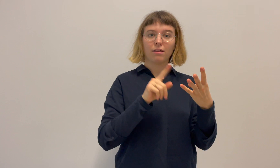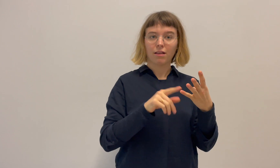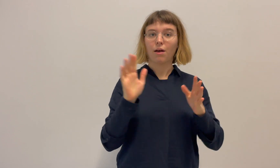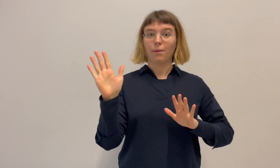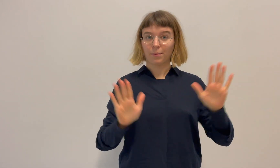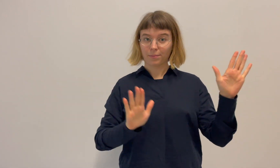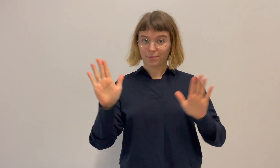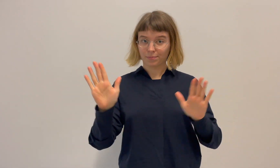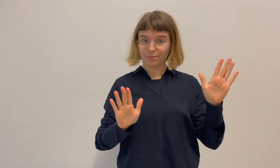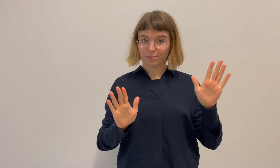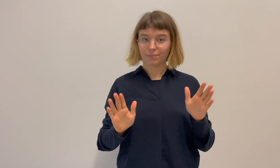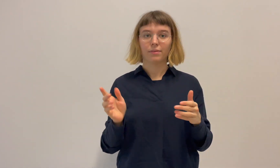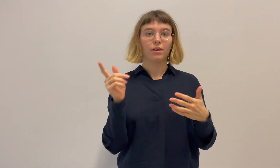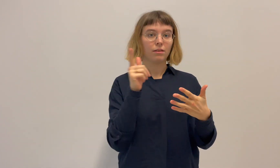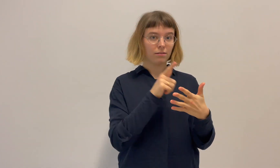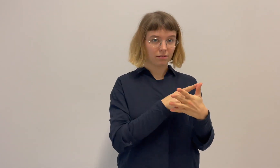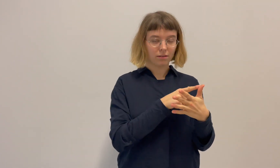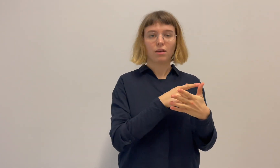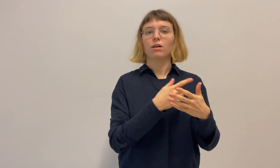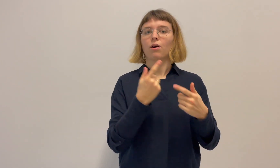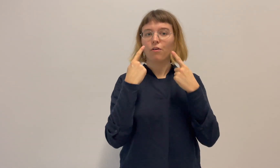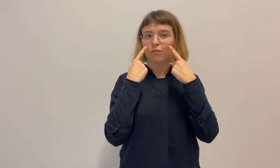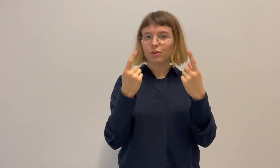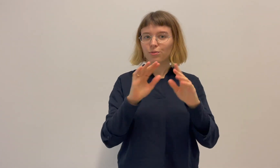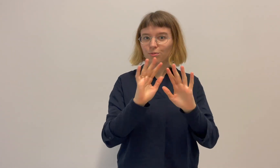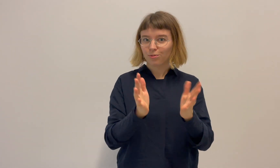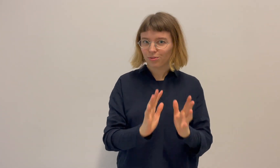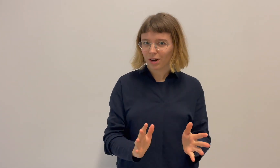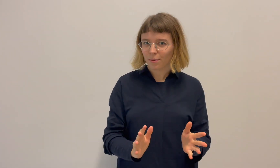pantomiimia ja visuaalisuutta käyttämällä, -